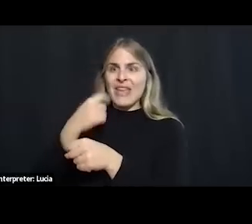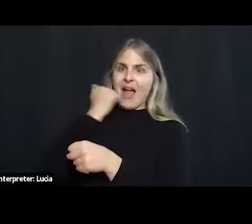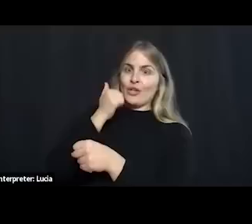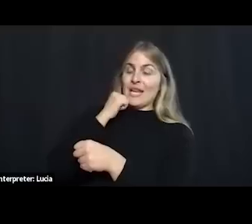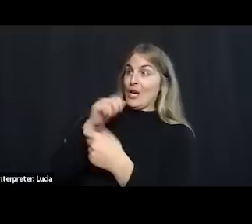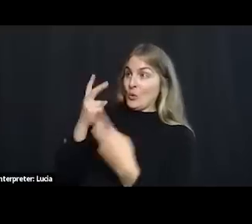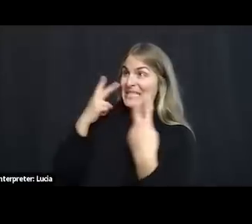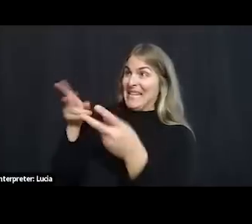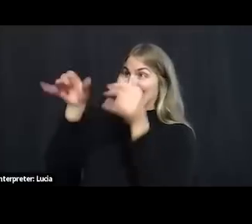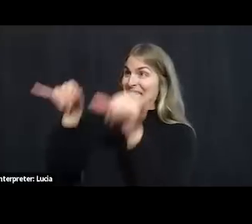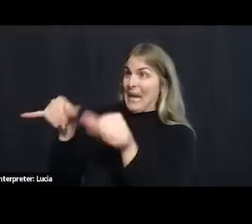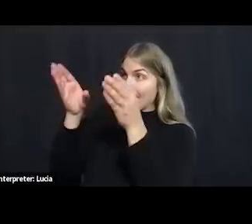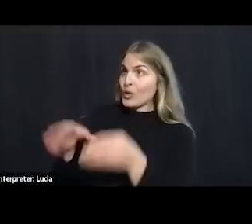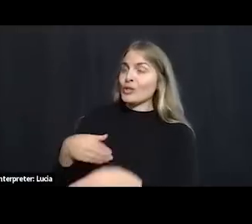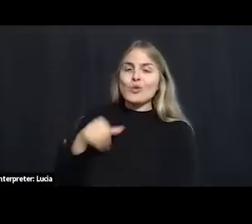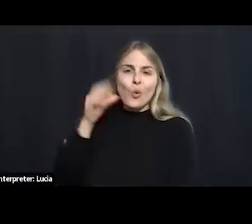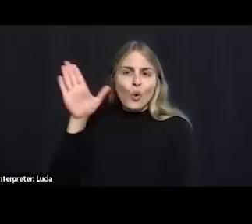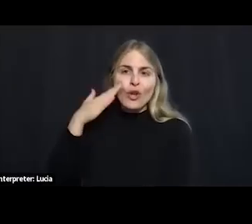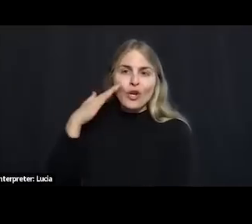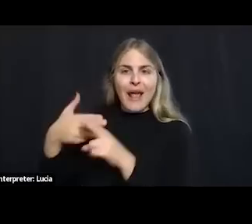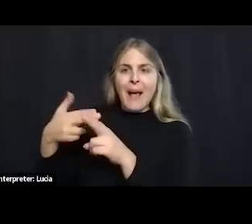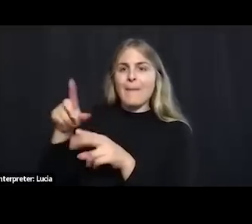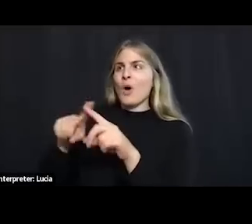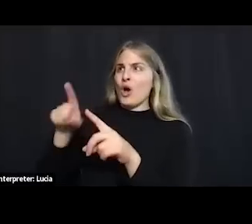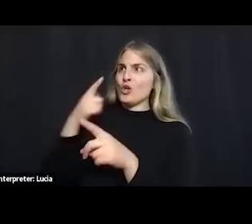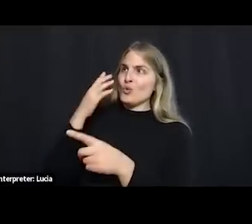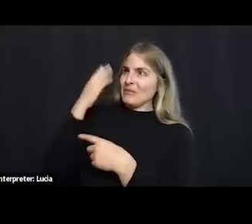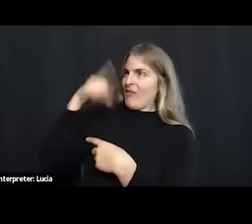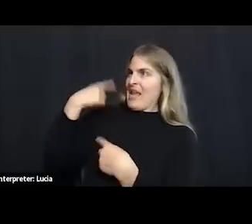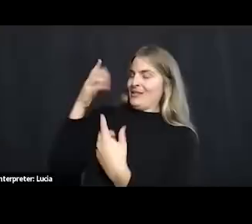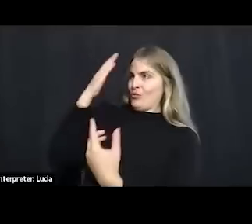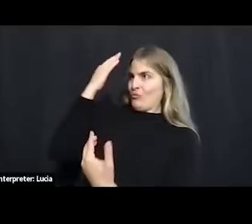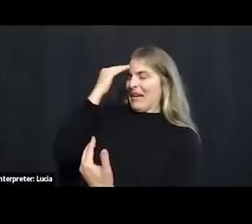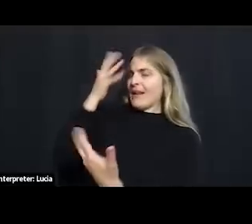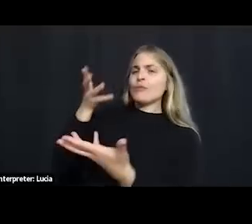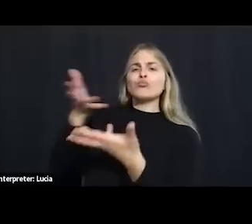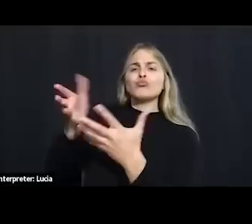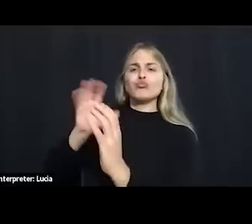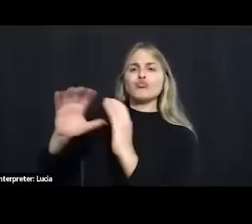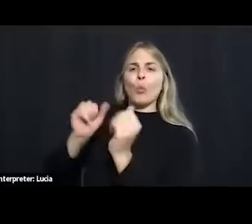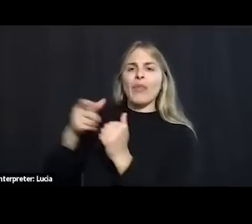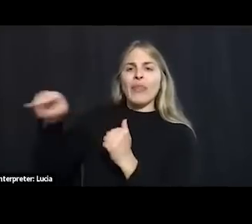pero conocemos su rostro y sonreímos y con quien a veces tenemos conversaciones casuales. Bibliotecarios,